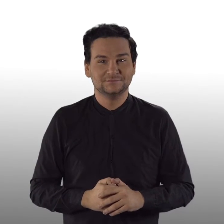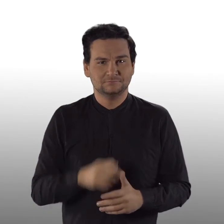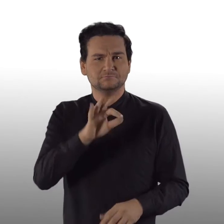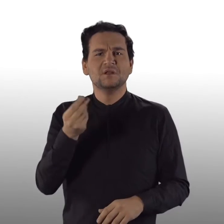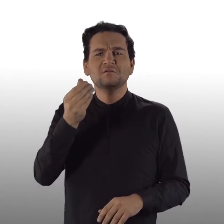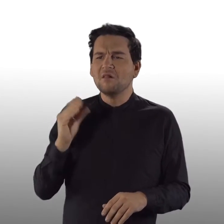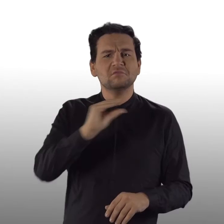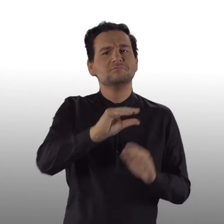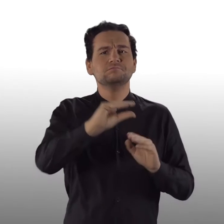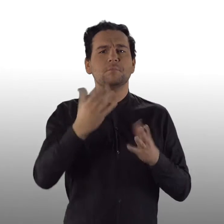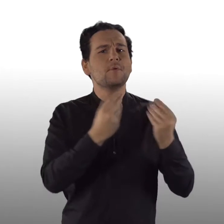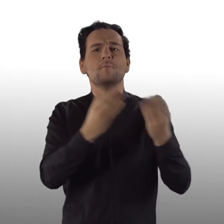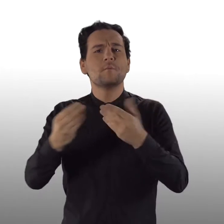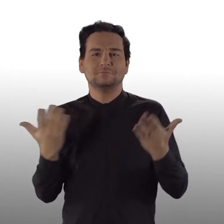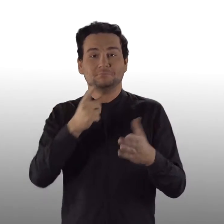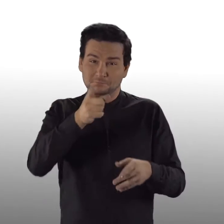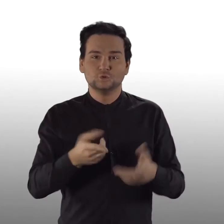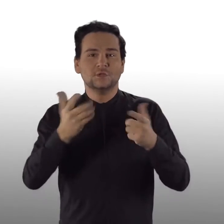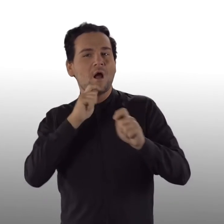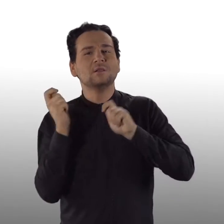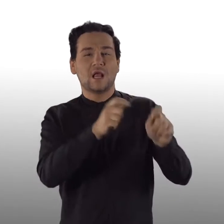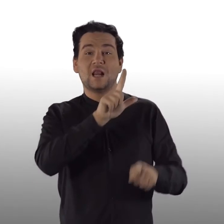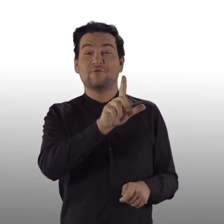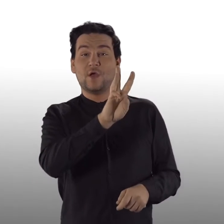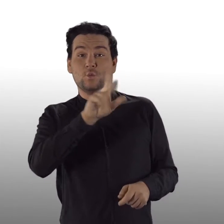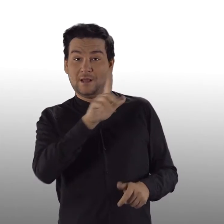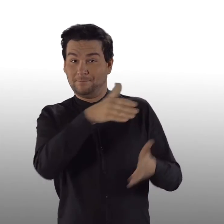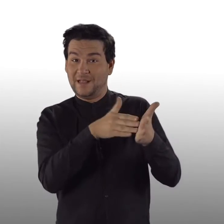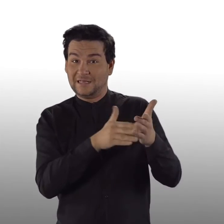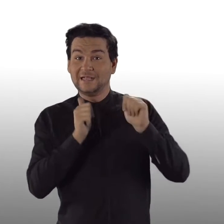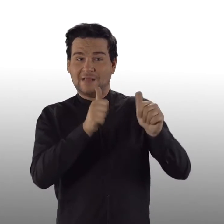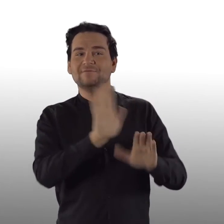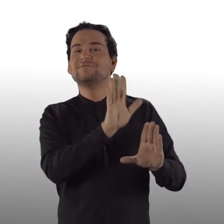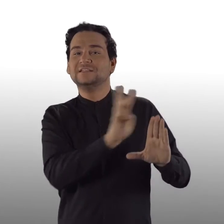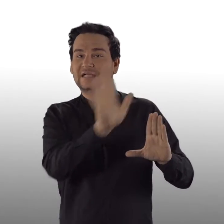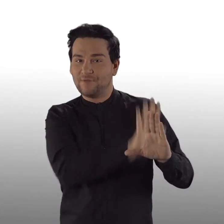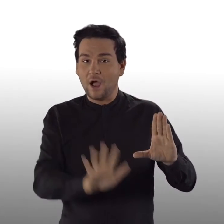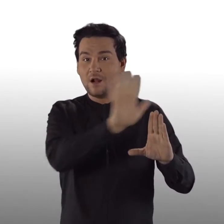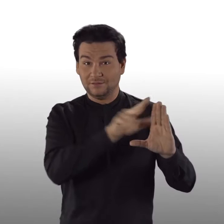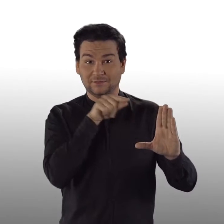Um Geldleistungen zu erhalten, müssen Sie einen Antrag bei der LWL- Behindertenhilfe Westfalen stellen.